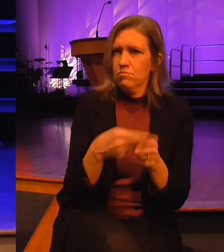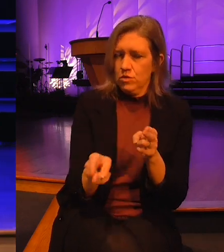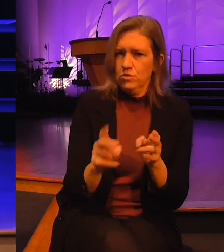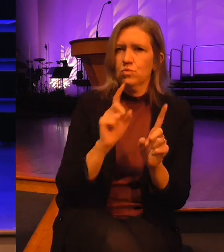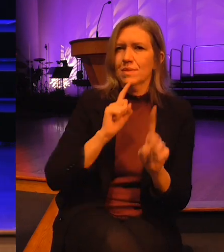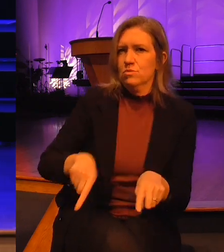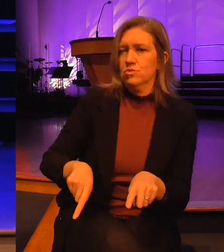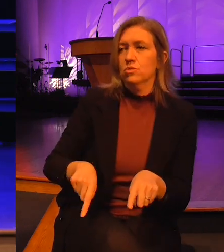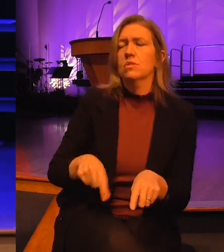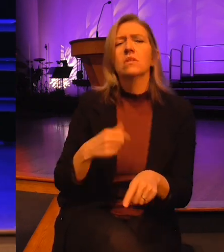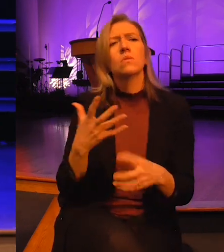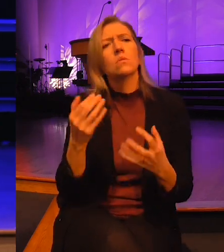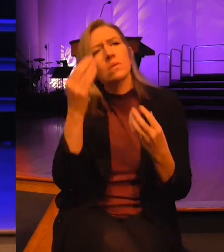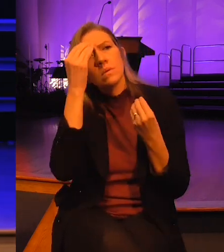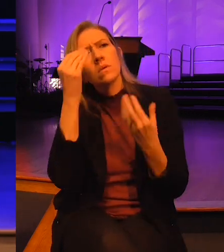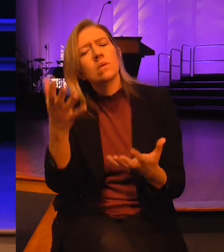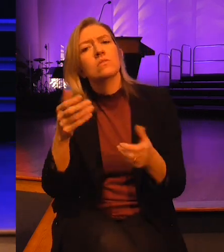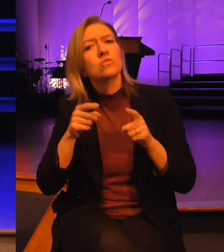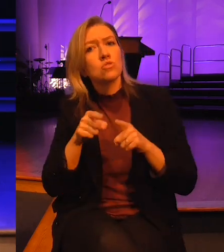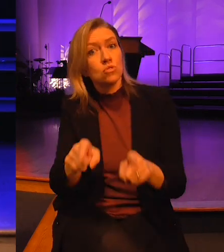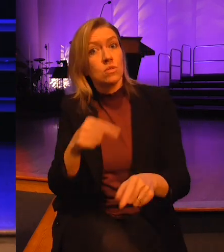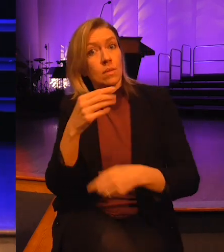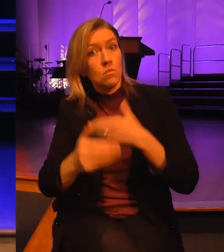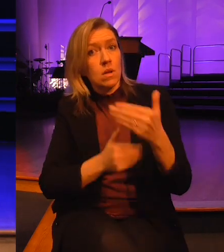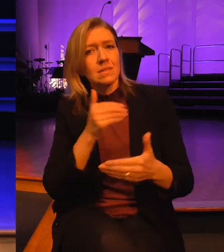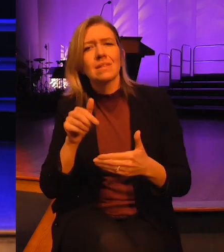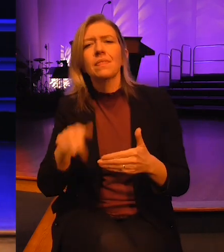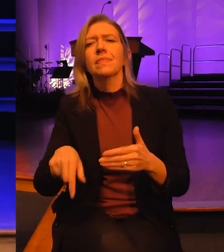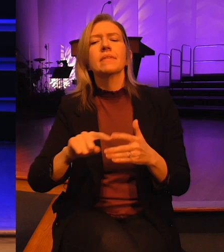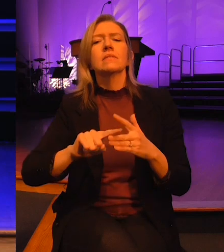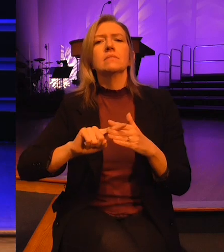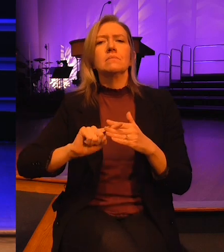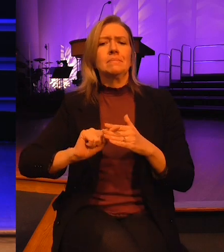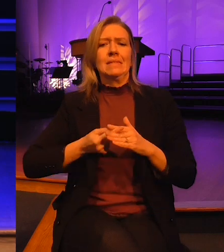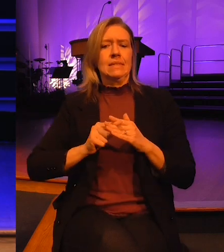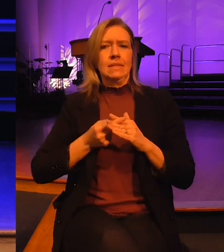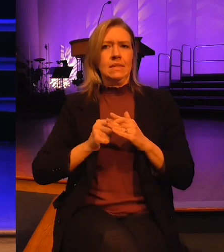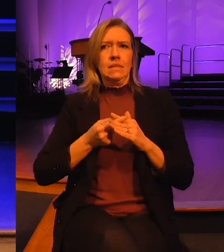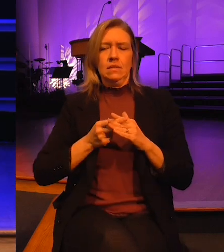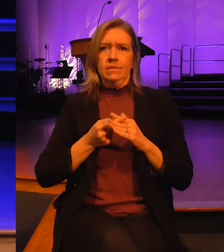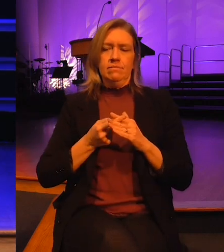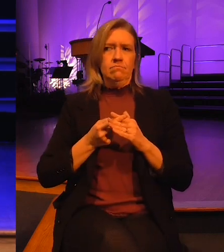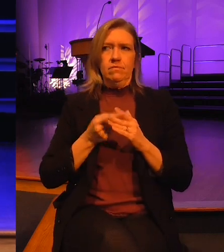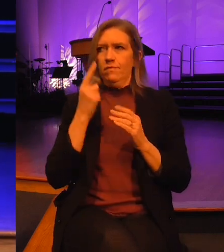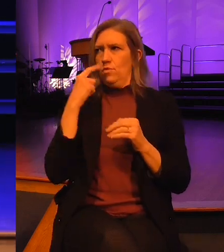proceso de establecimiento de intenciones. Este es un comienzo para todos nosotros. Este es un comienzo. algo que